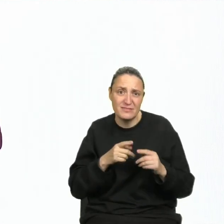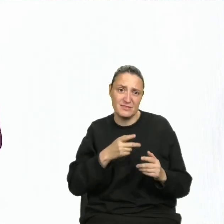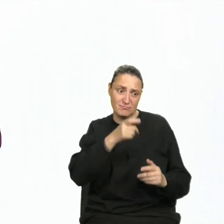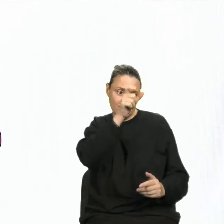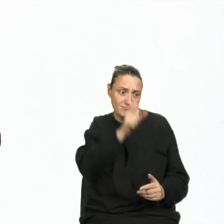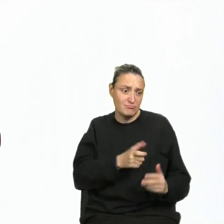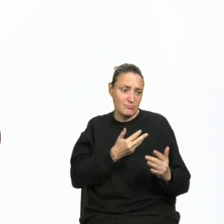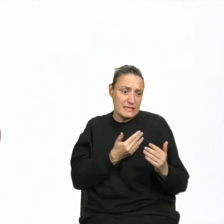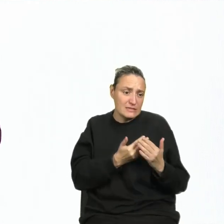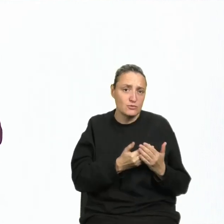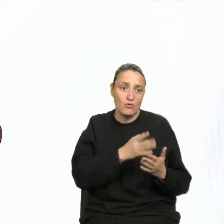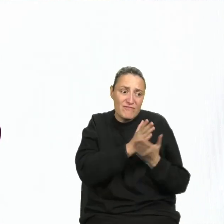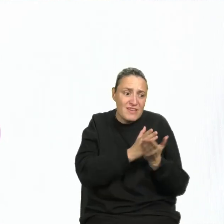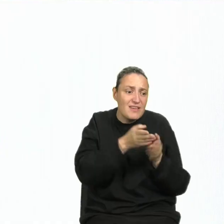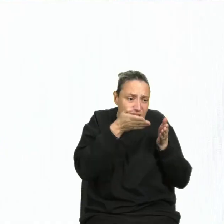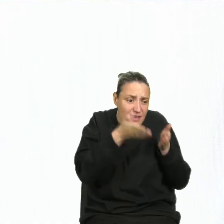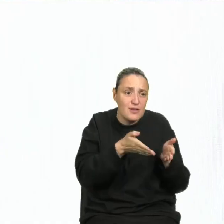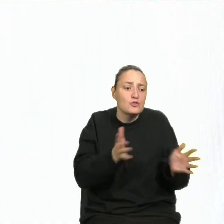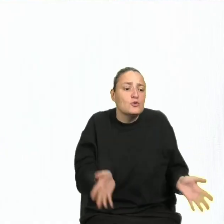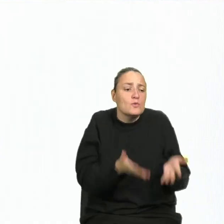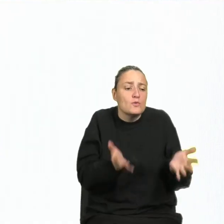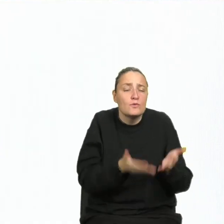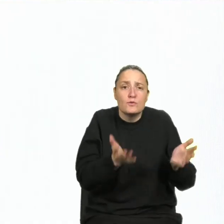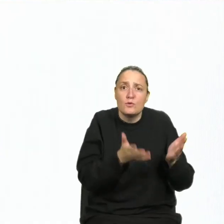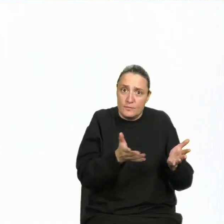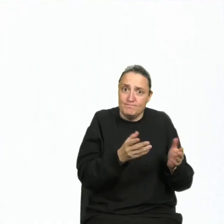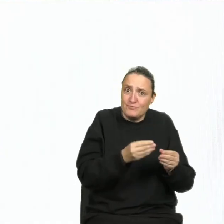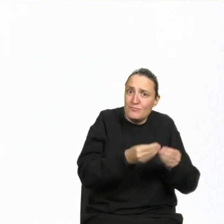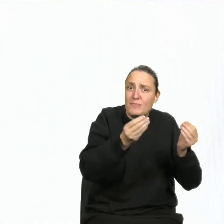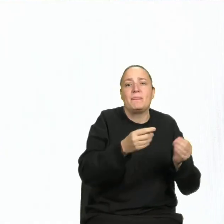środowisko się zastanawia i wytwarza rozwiązania, a ufam,